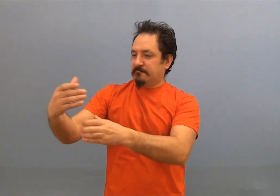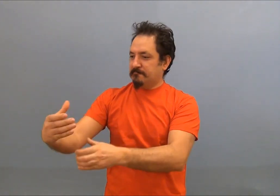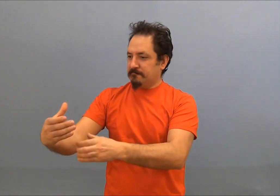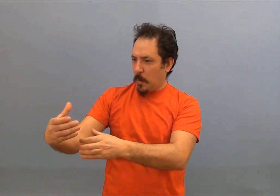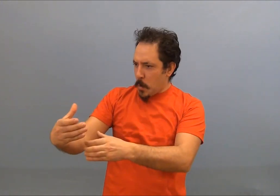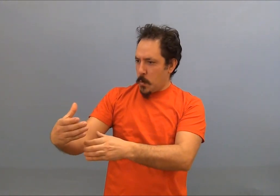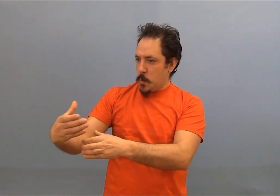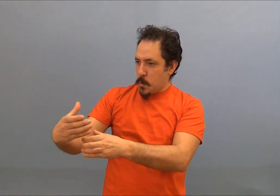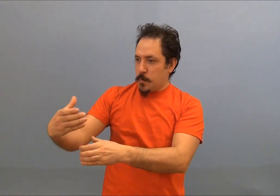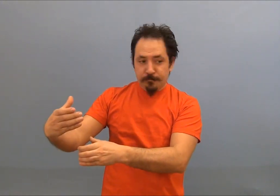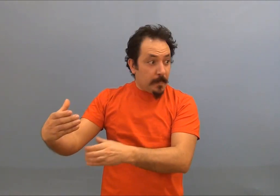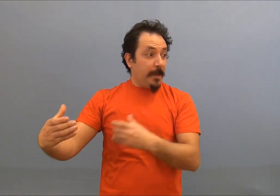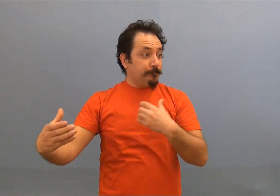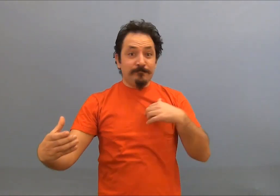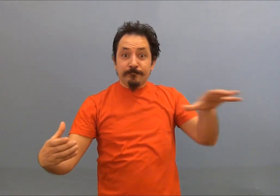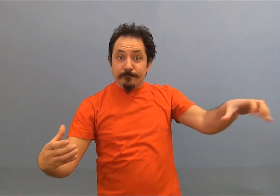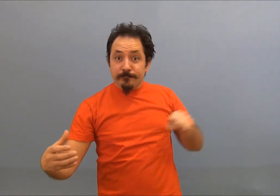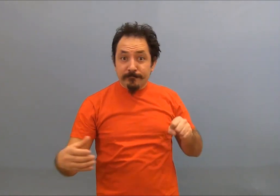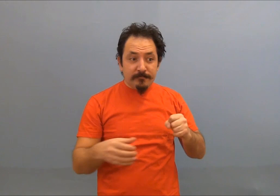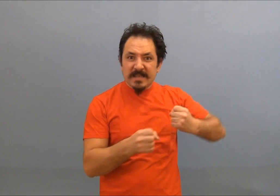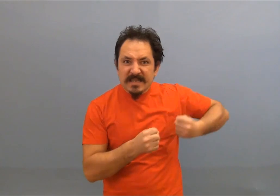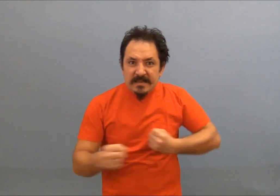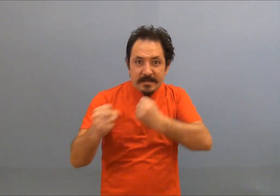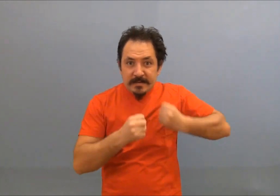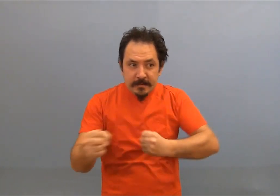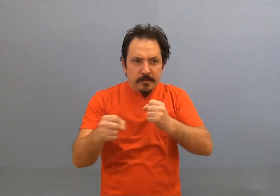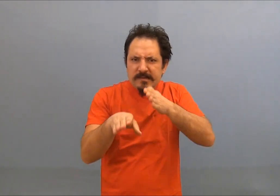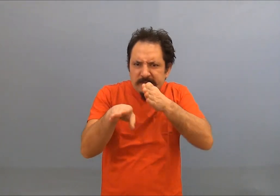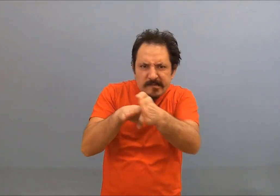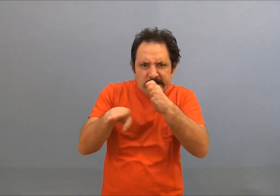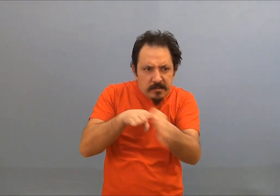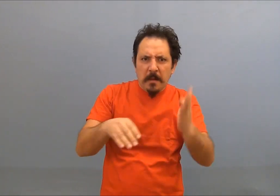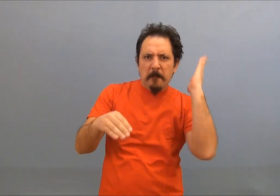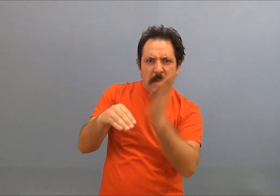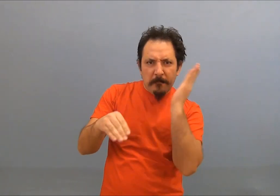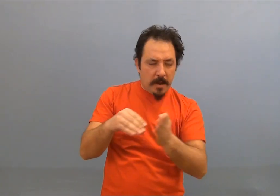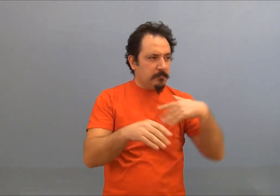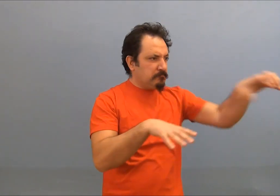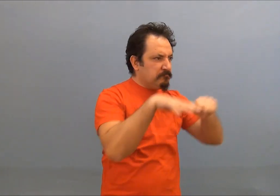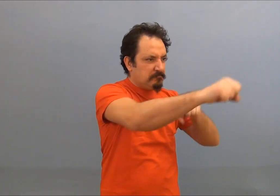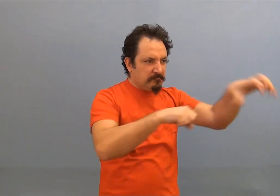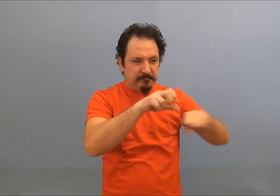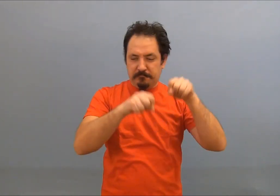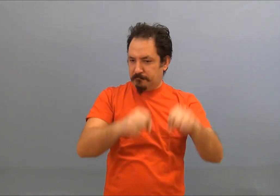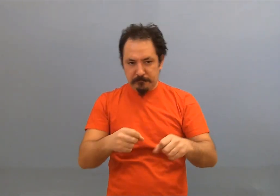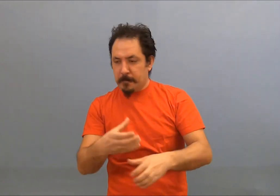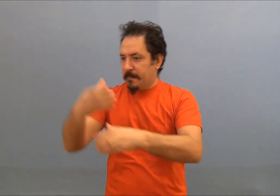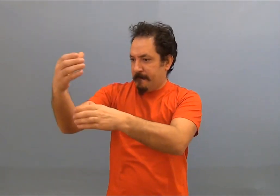Detto fatto, prese subito l'ascia arrotata per cominciare a levargli la scorza e a digrossarlo; ma quando fu lí